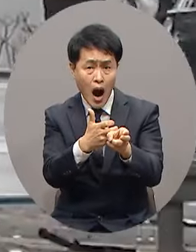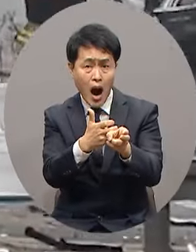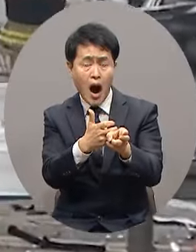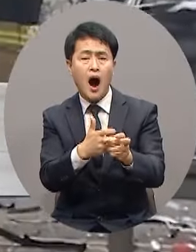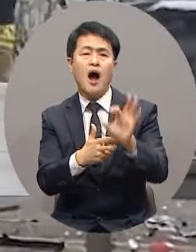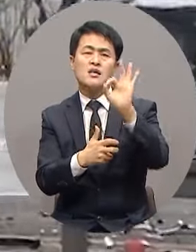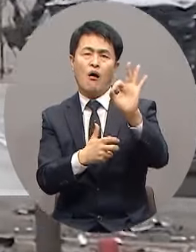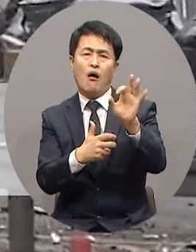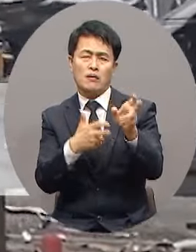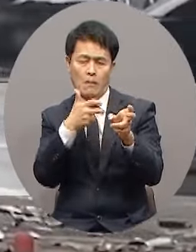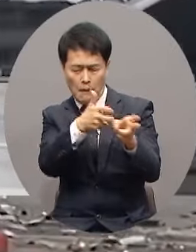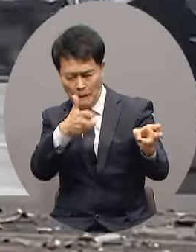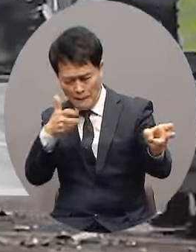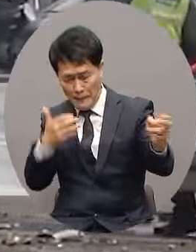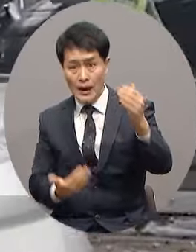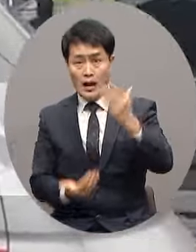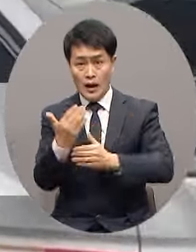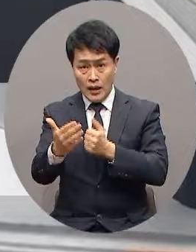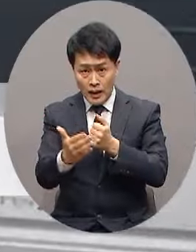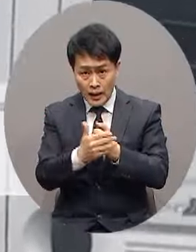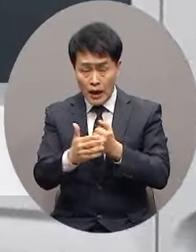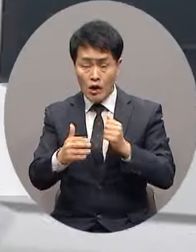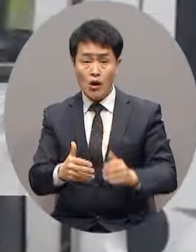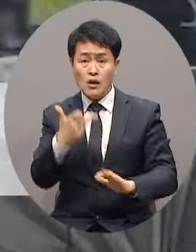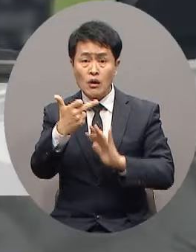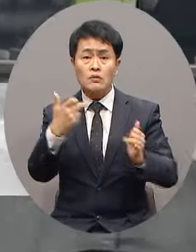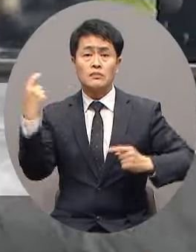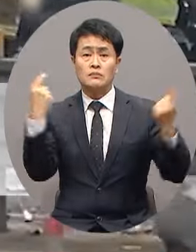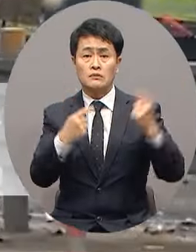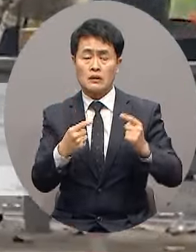앞차를 잇따라 들이받아 13중 추돌 사고가났습니다.